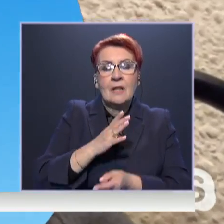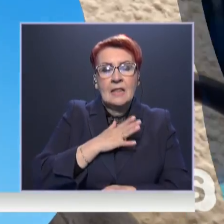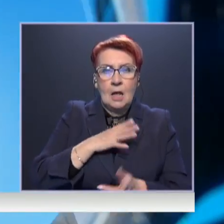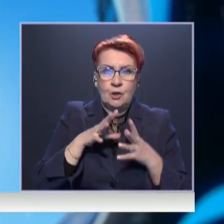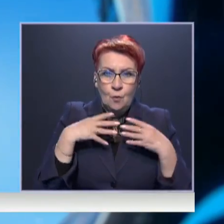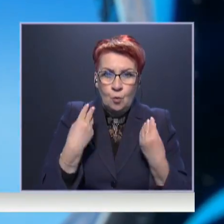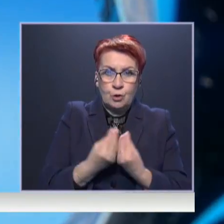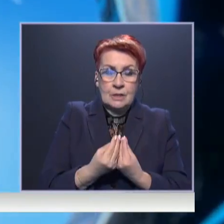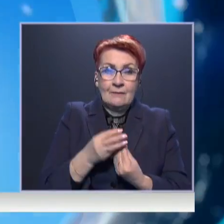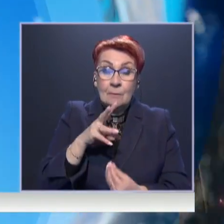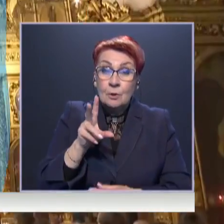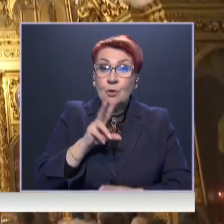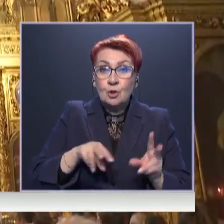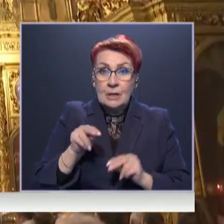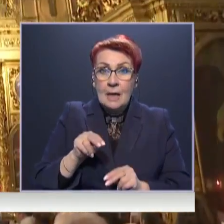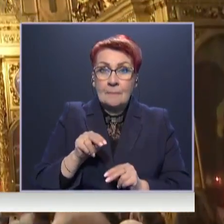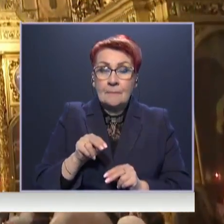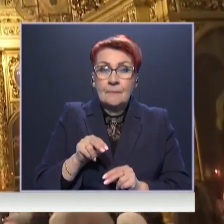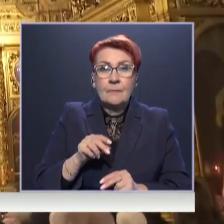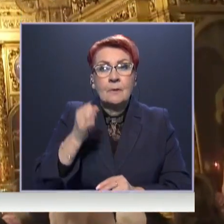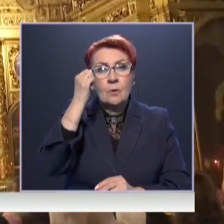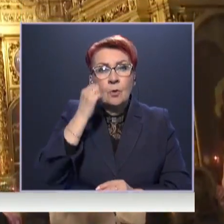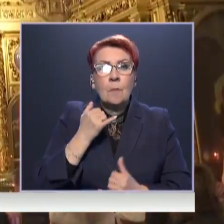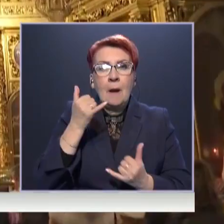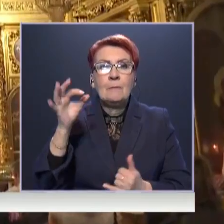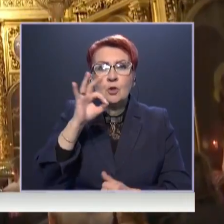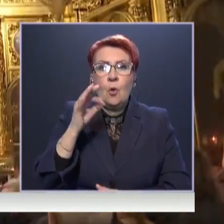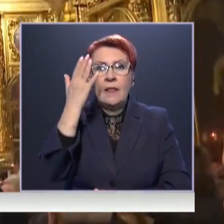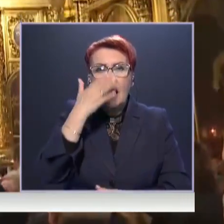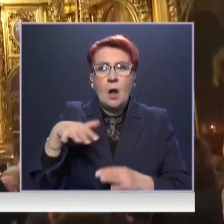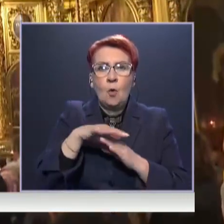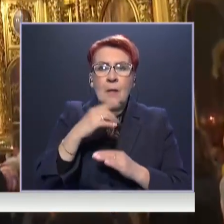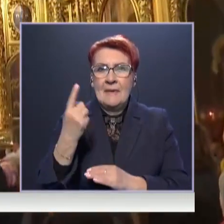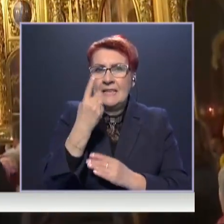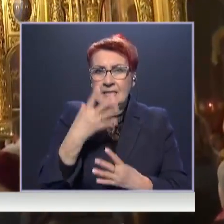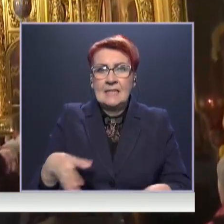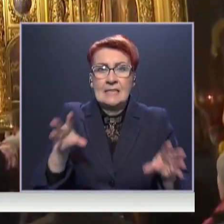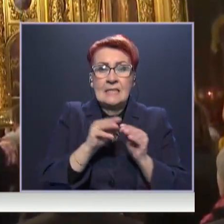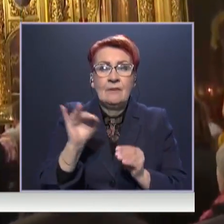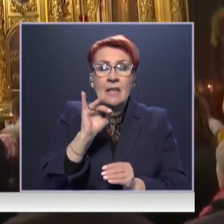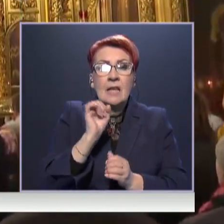Мы считаем что памяти народным единстве и ежедневно ежечасная